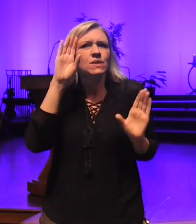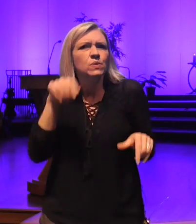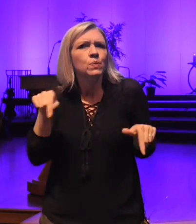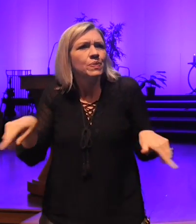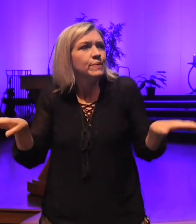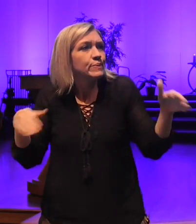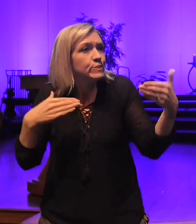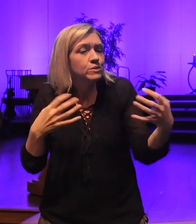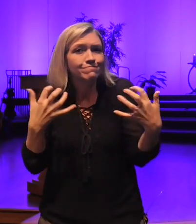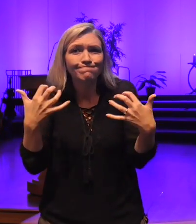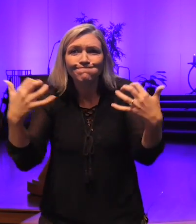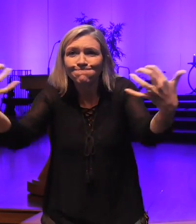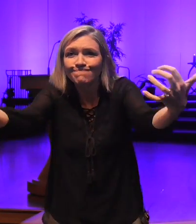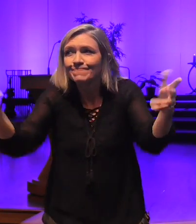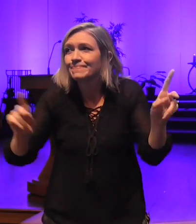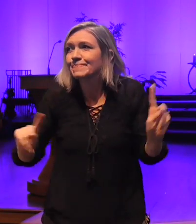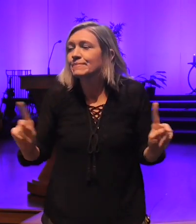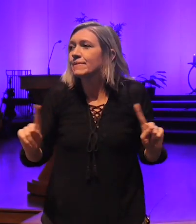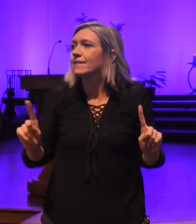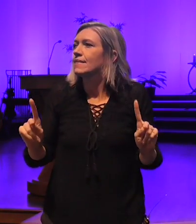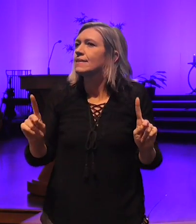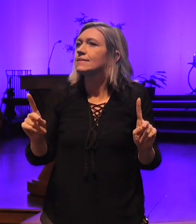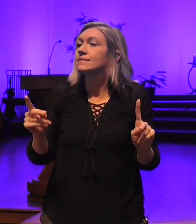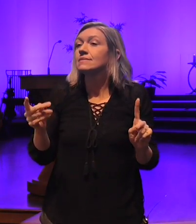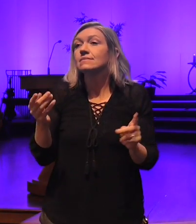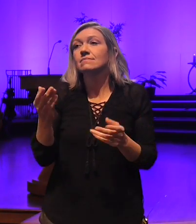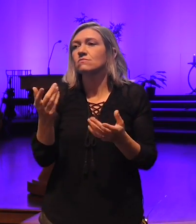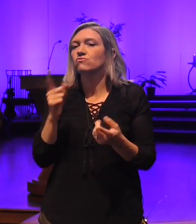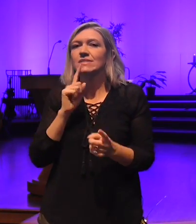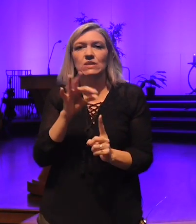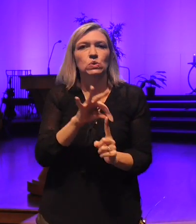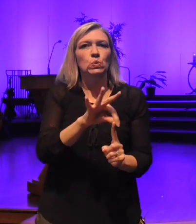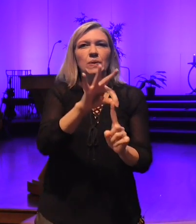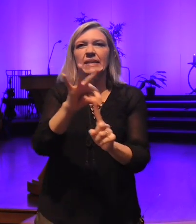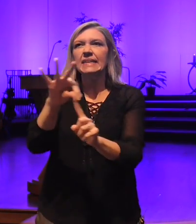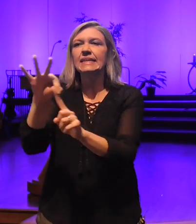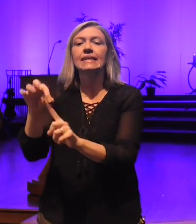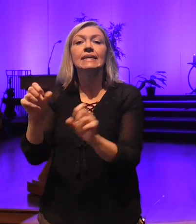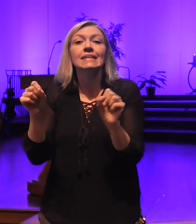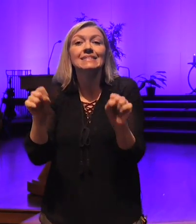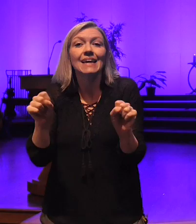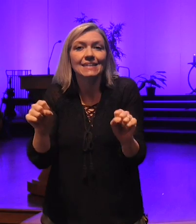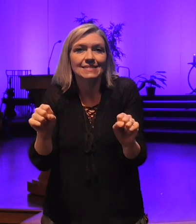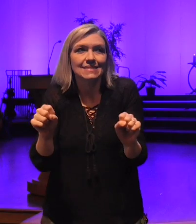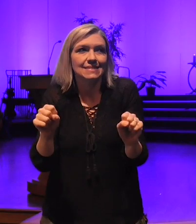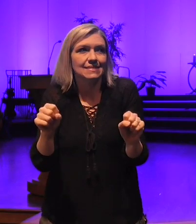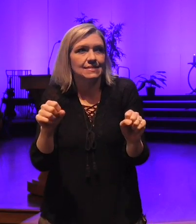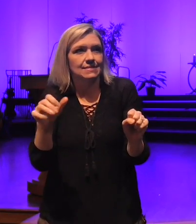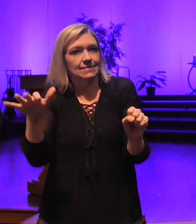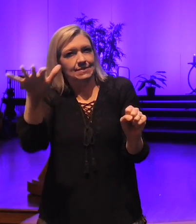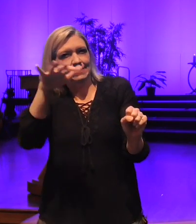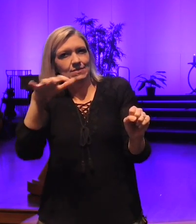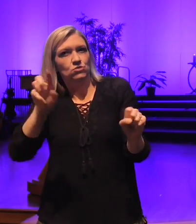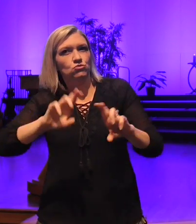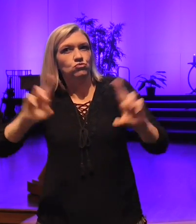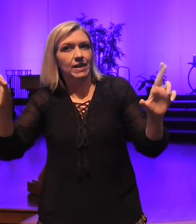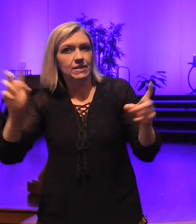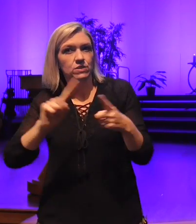personas hay un número igual de únicos sí es que probablemente estás preparado para empoderar es como